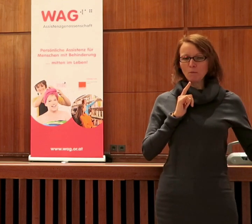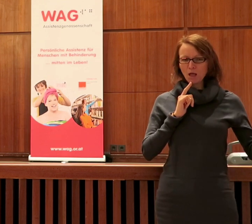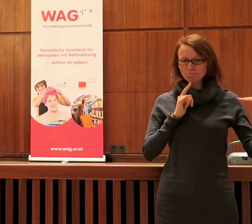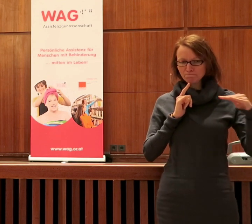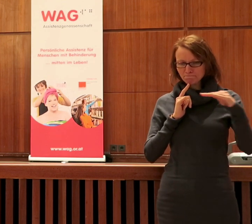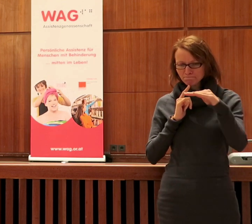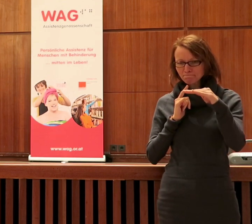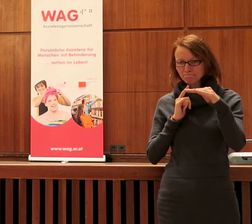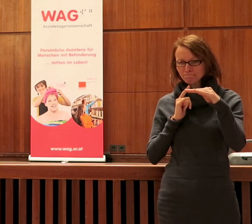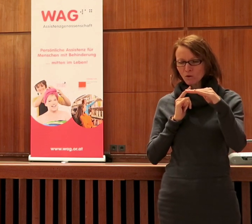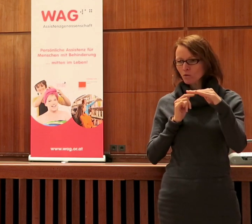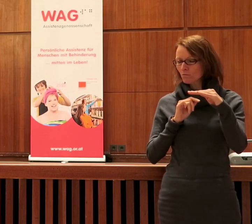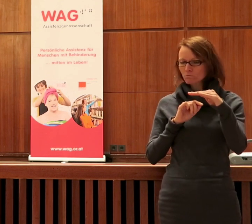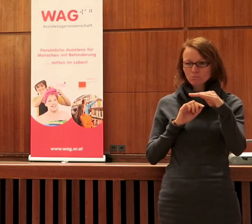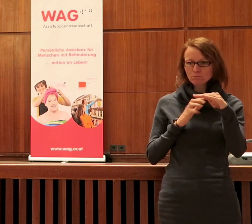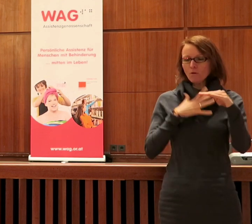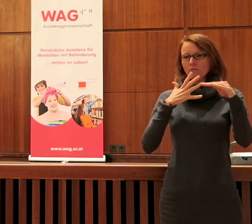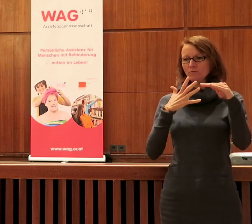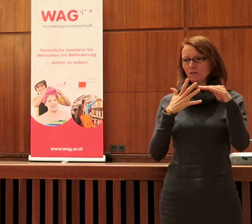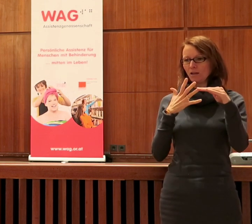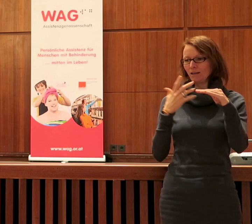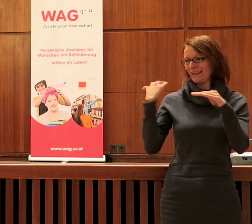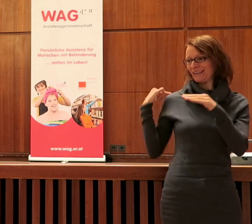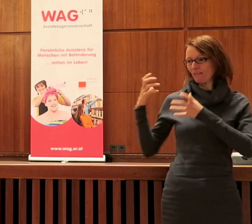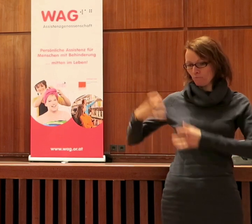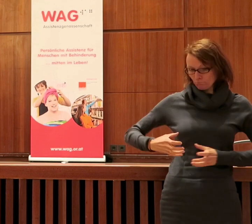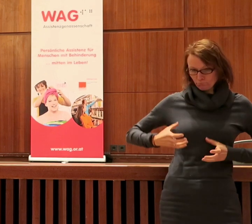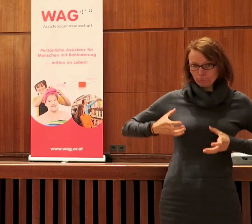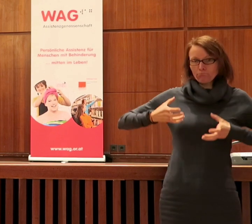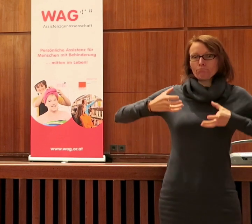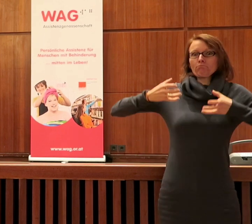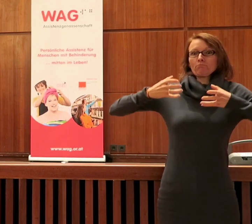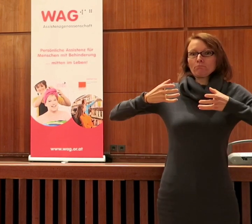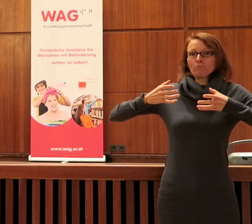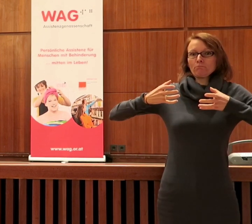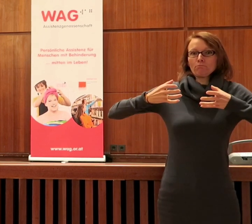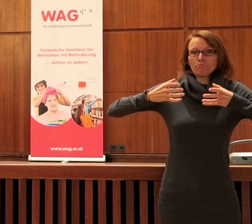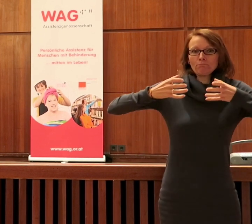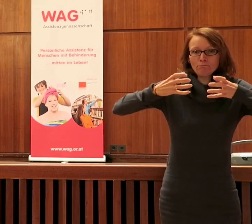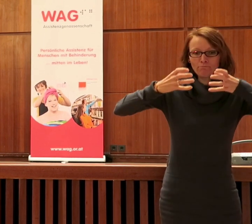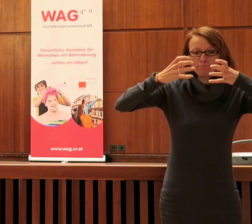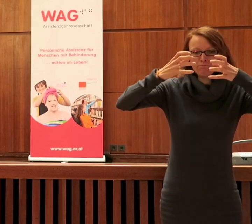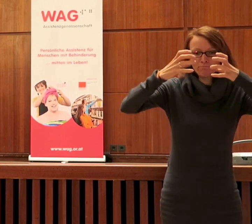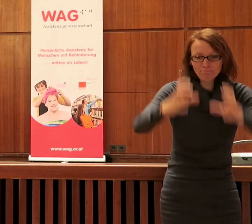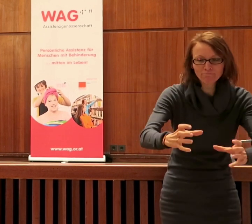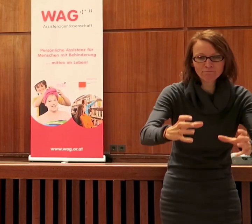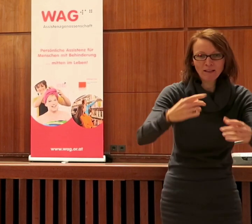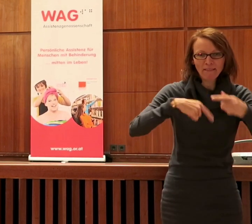Auf einmal geht es "Schwups". Ich werde von hinten hochgehoben und in die U-Bahn getragen. [Lachen]